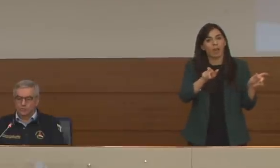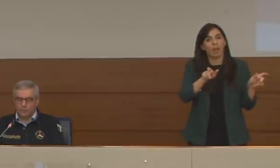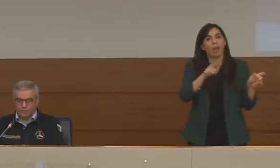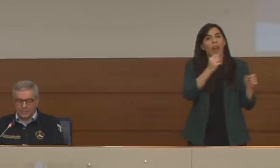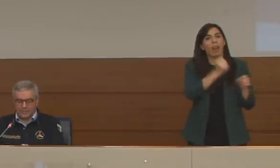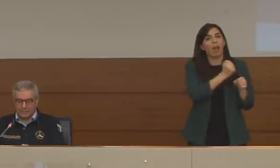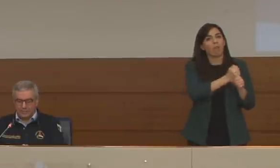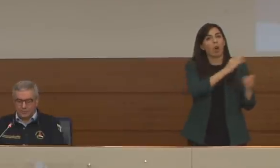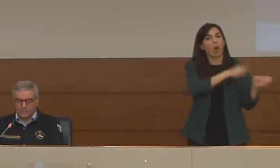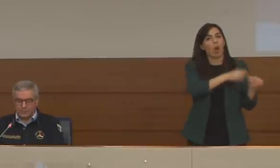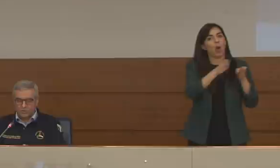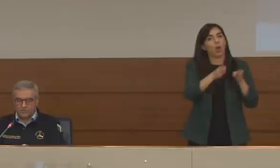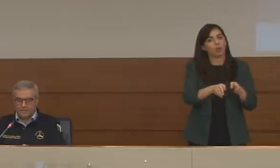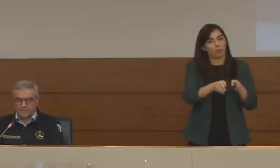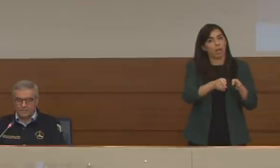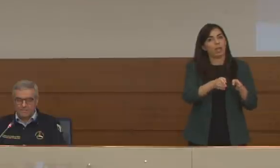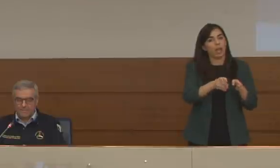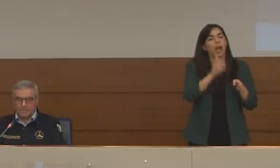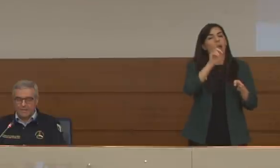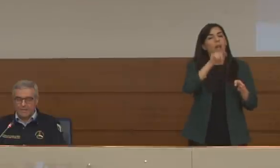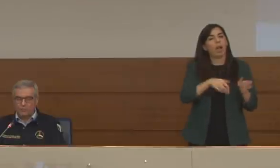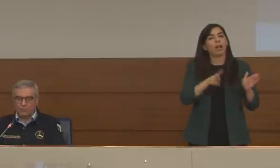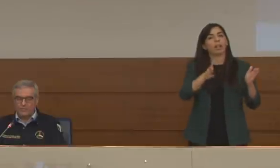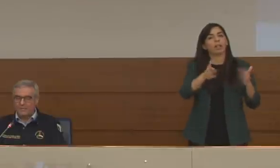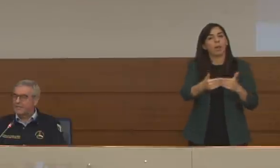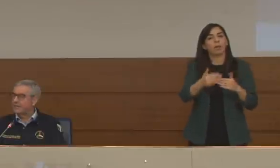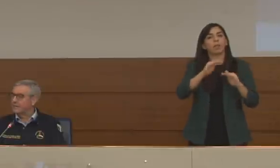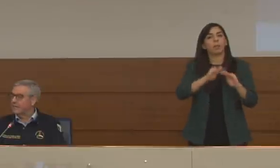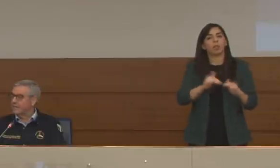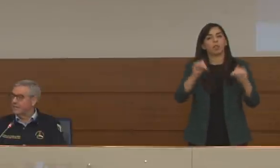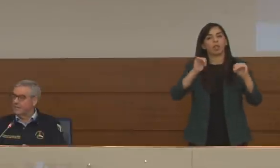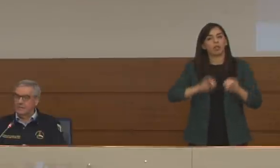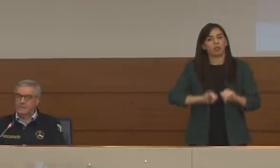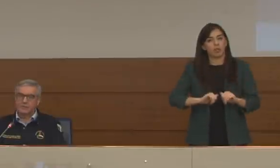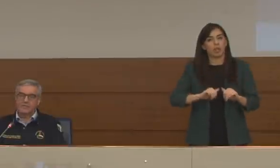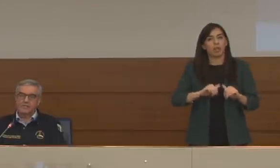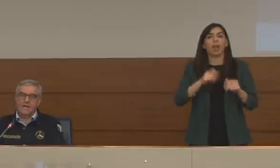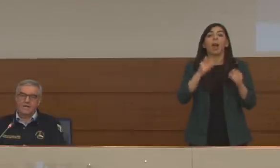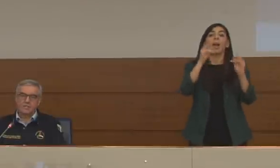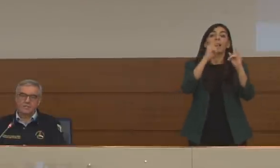strutture operative di protezione civile. Il numero delle tende di pre-triage